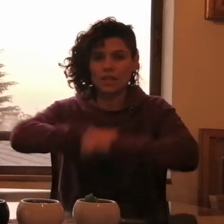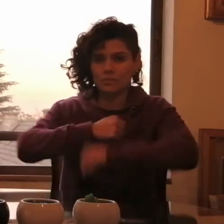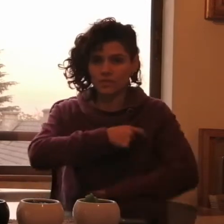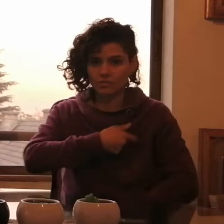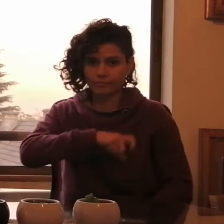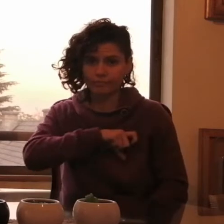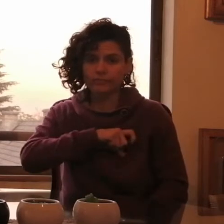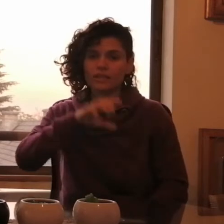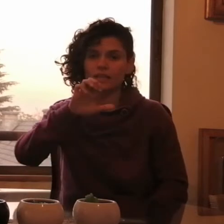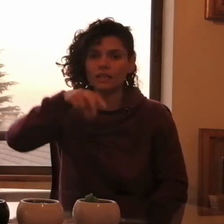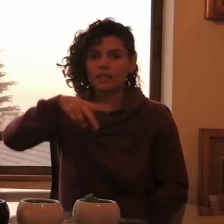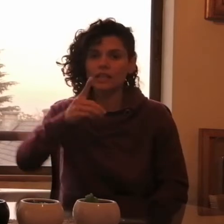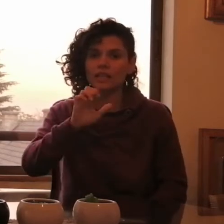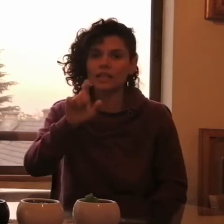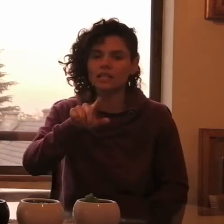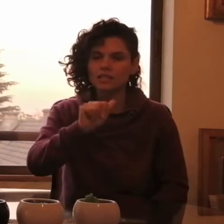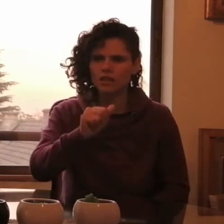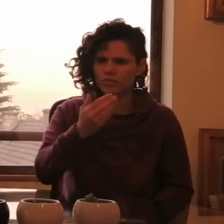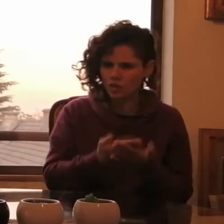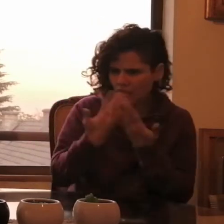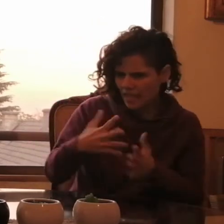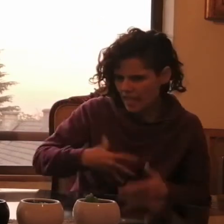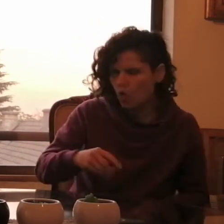estudiando tenías uno? - no no fue al final de la carrera en realidad con la tesis